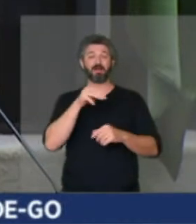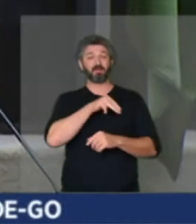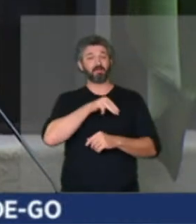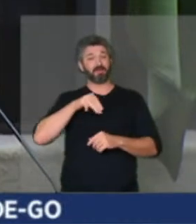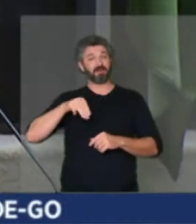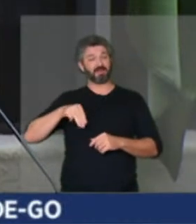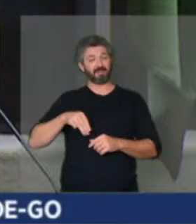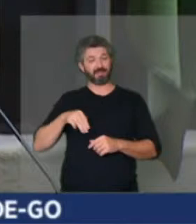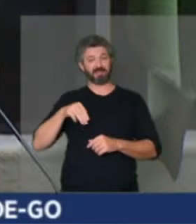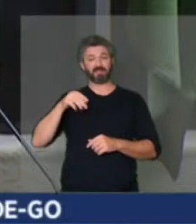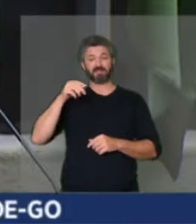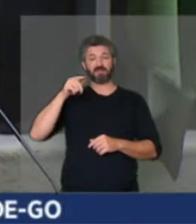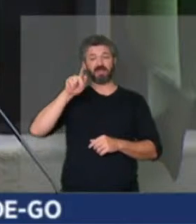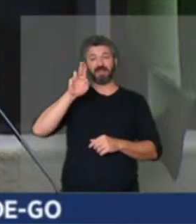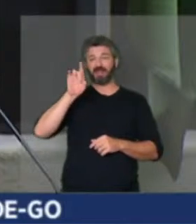PAULO GUEDES INTERESSA... DO DÓLAR ALTO, SE O DÓLAR